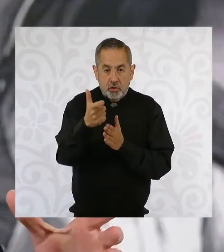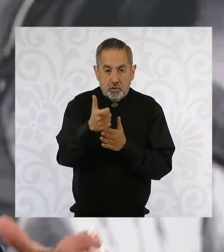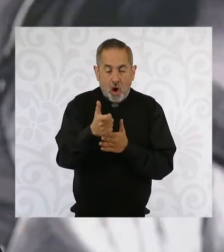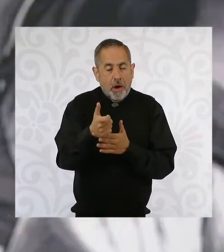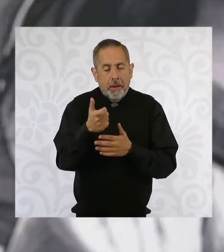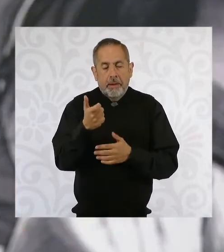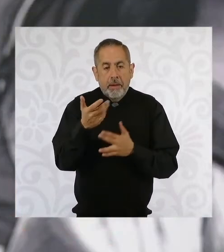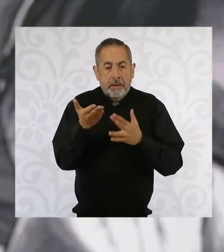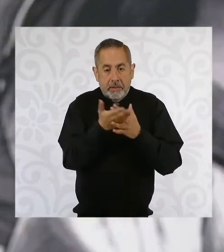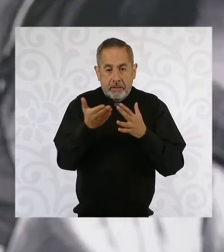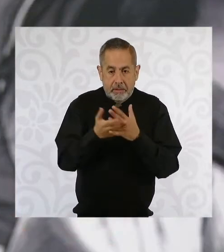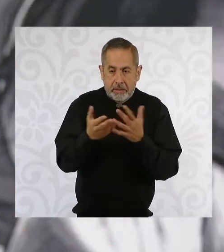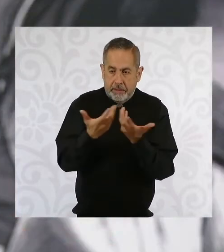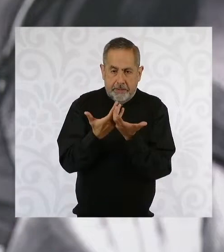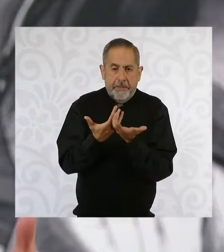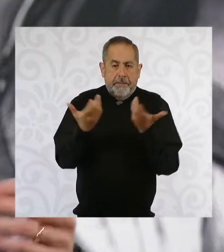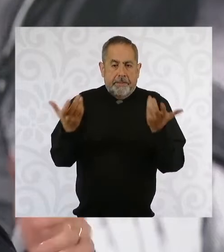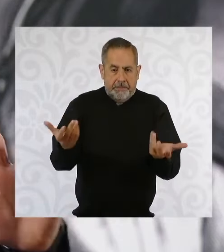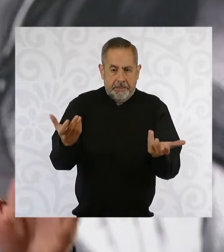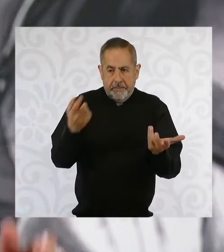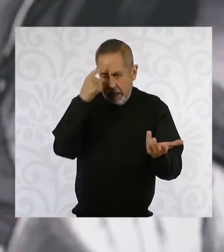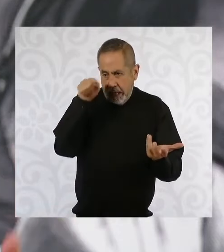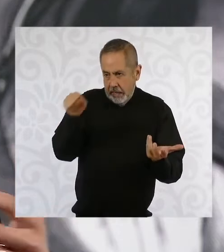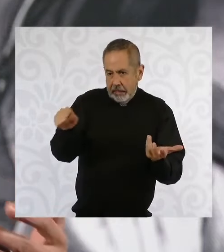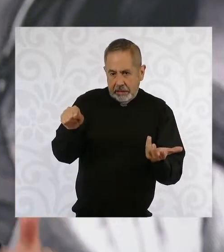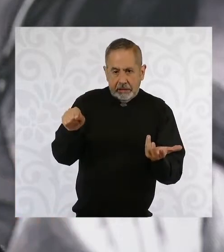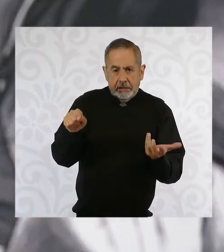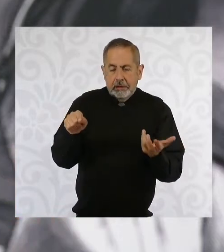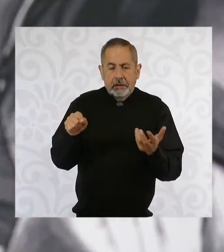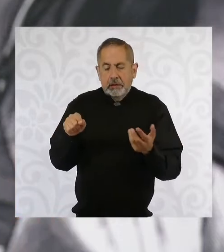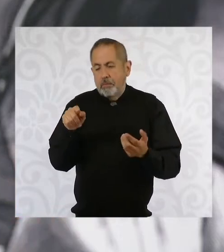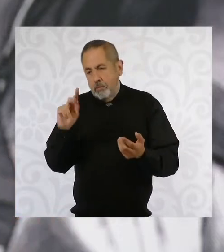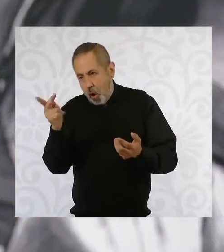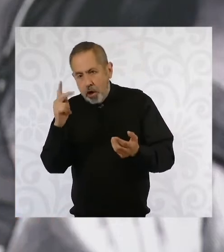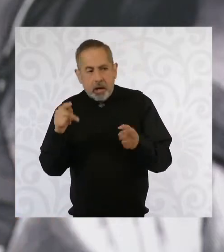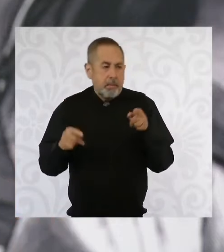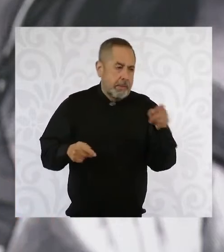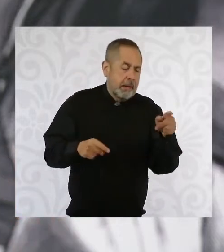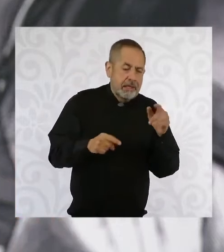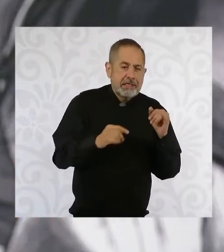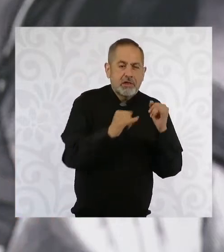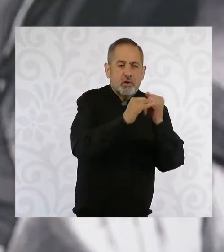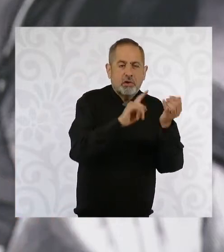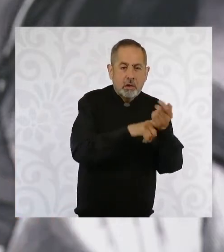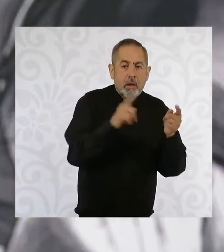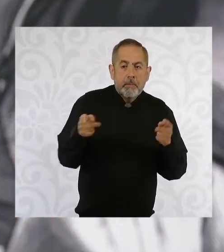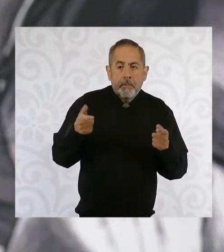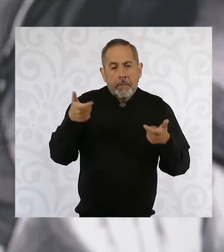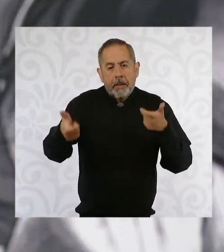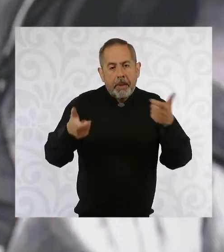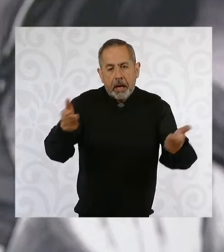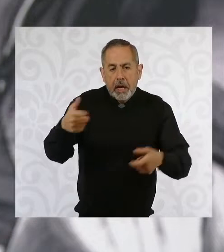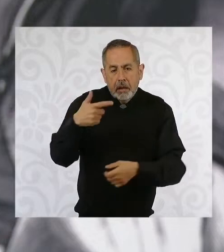instituciones esto es aparte de lo que cuesta el salario de los investigadores pero es importante